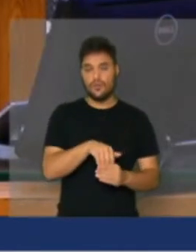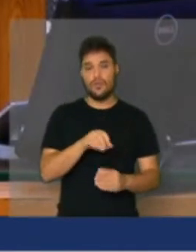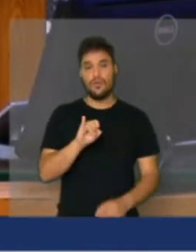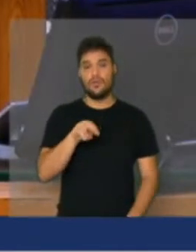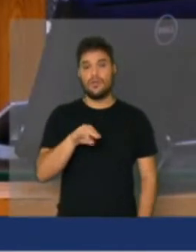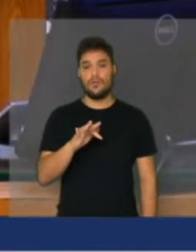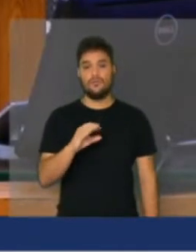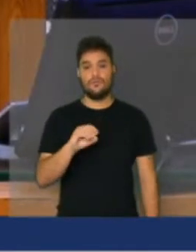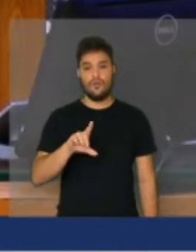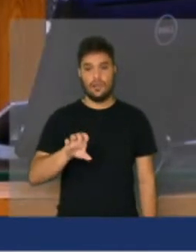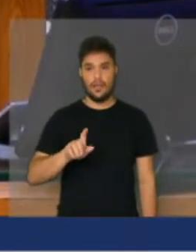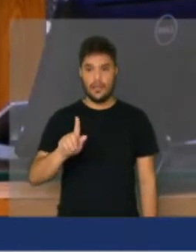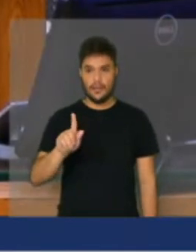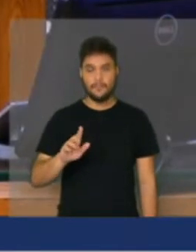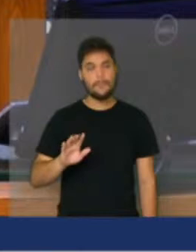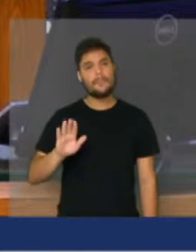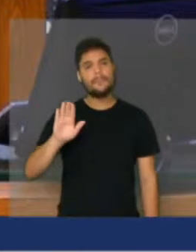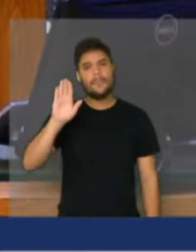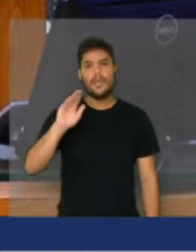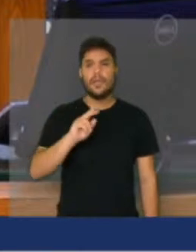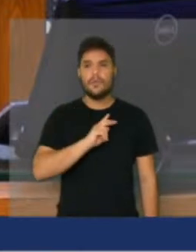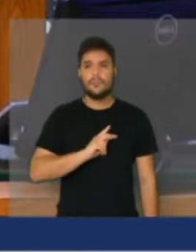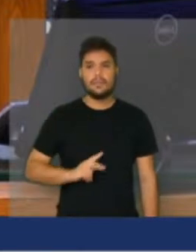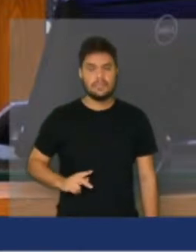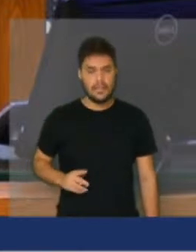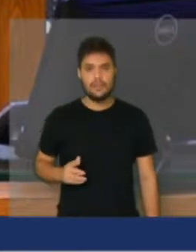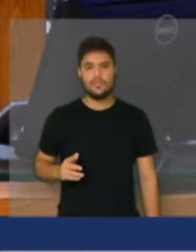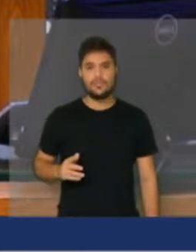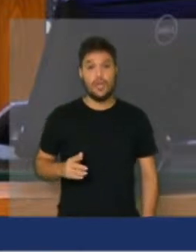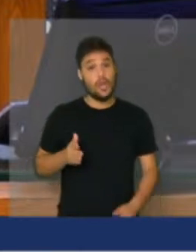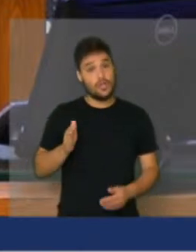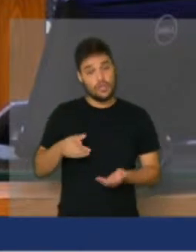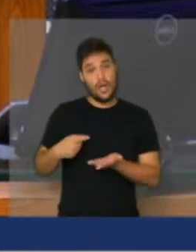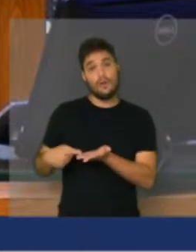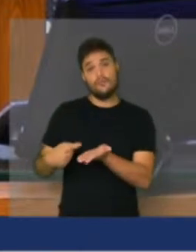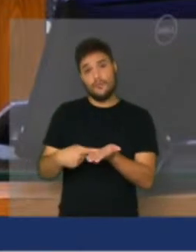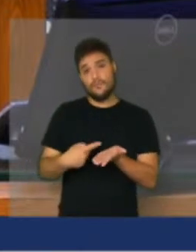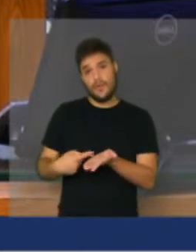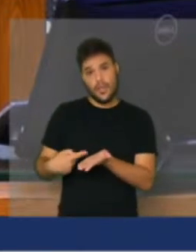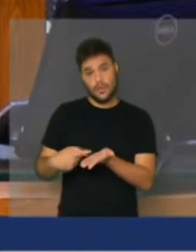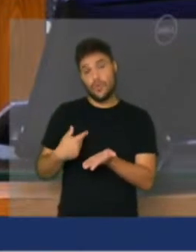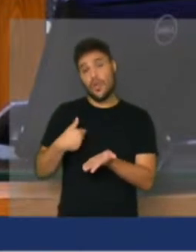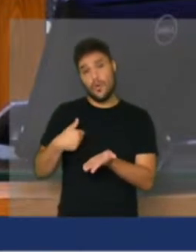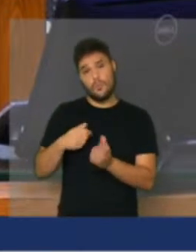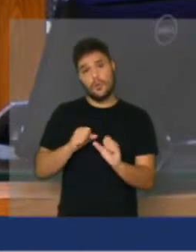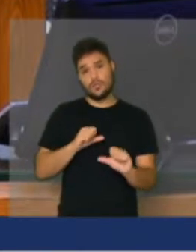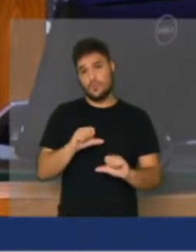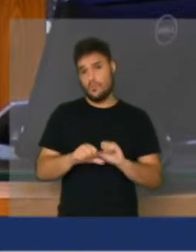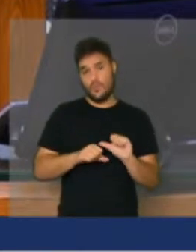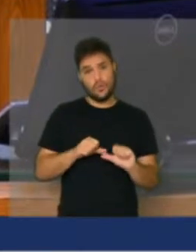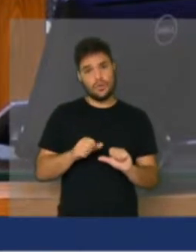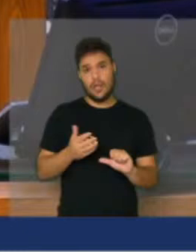[DEPUTADO]: PRESIDENTE FOI FEITO O ACORDO EU POSSO MUDAR O MEU POSICIONAMENTO ATÉ O FINAL DA VOTAÇÃO. -- [PRESIDENTE]: TUDO